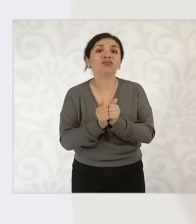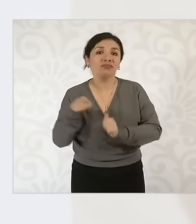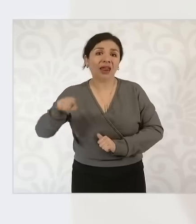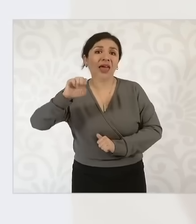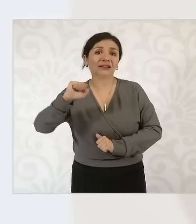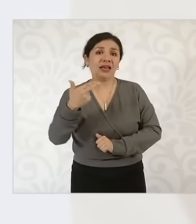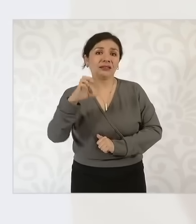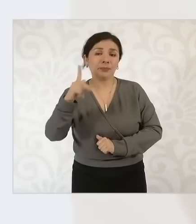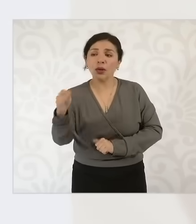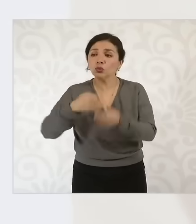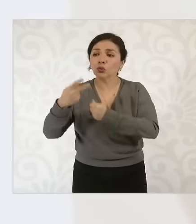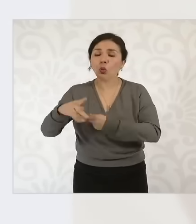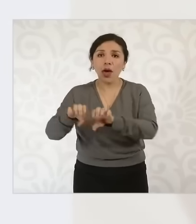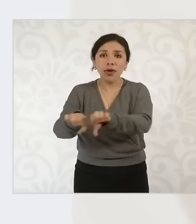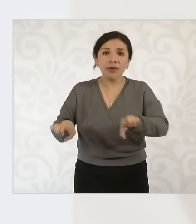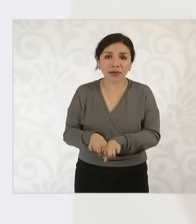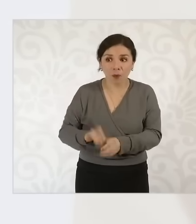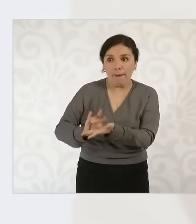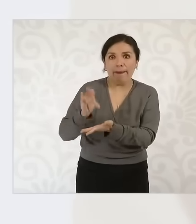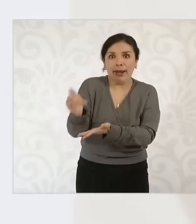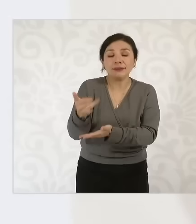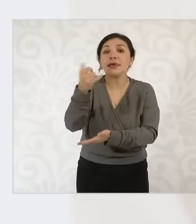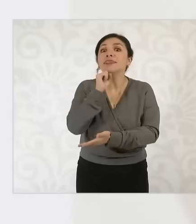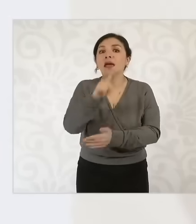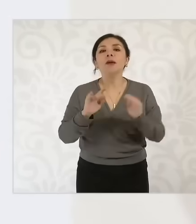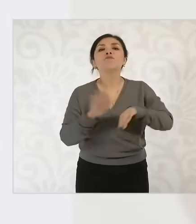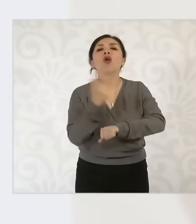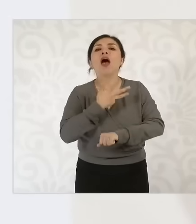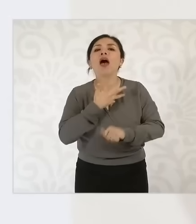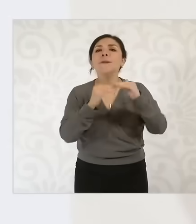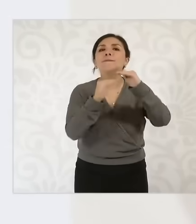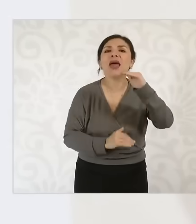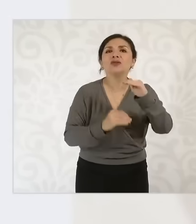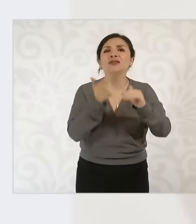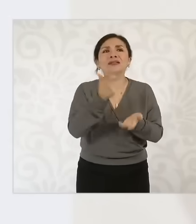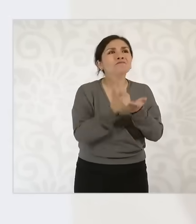todo el equipo de Hacienda. Y a la reducción también, hay que decirlo, de costos operativos